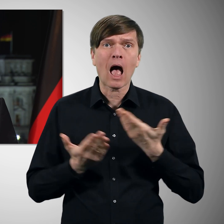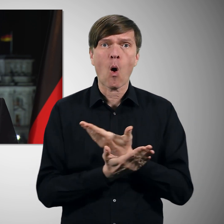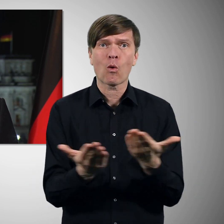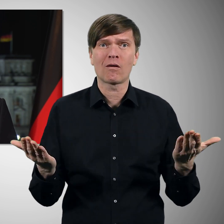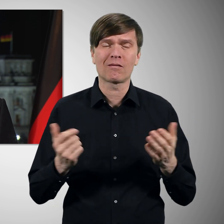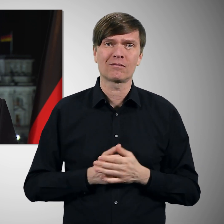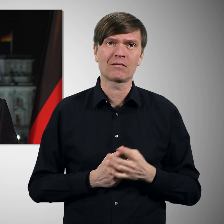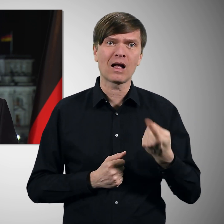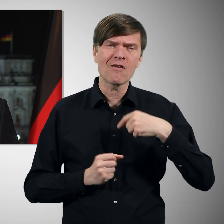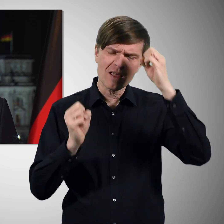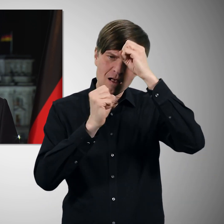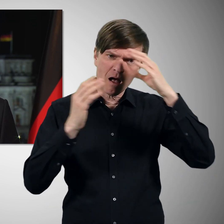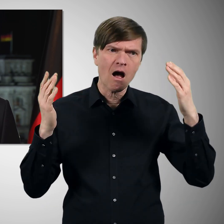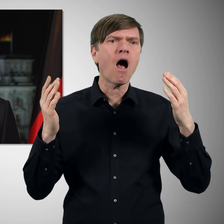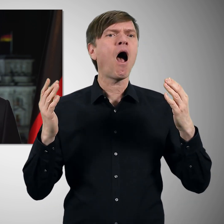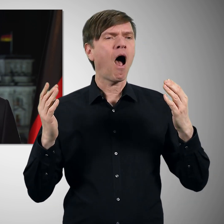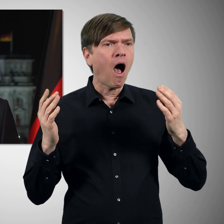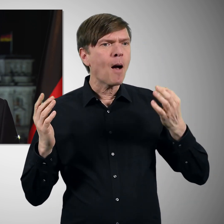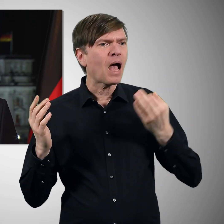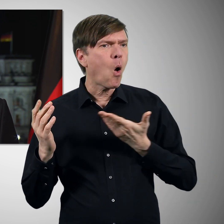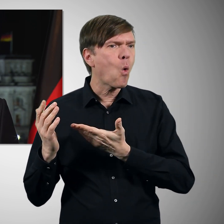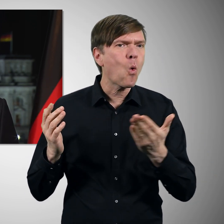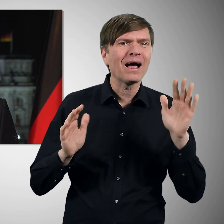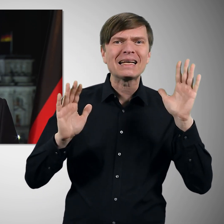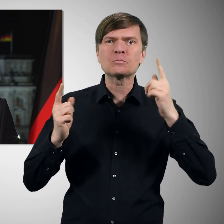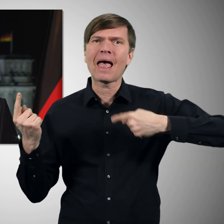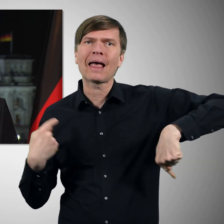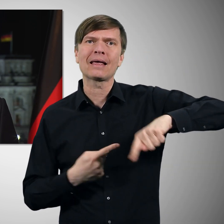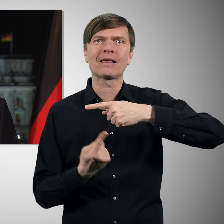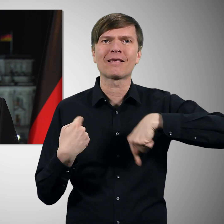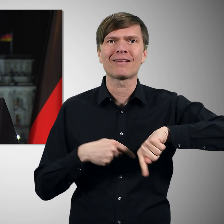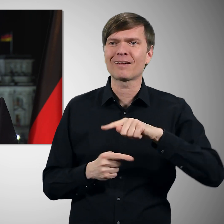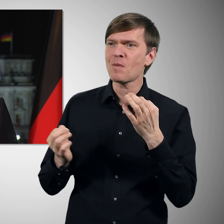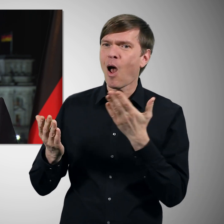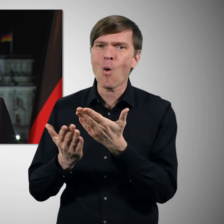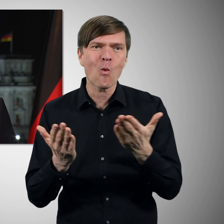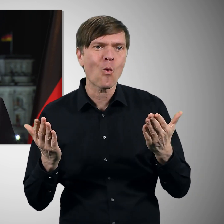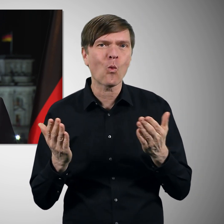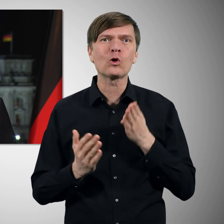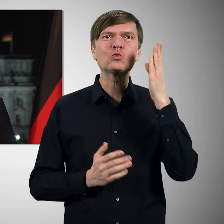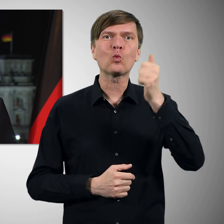wenn wir uns gegenseitig mit diesem Respekt begegnen, dann brauchen wir keine Angst zu haben vor der Zukunft!